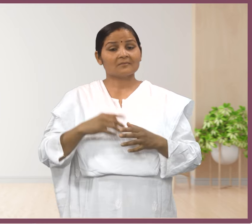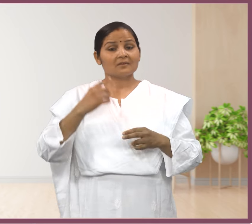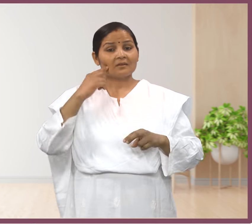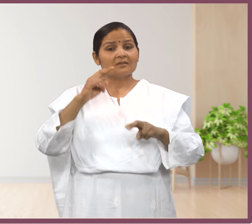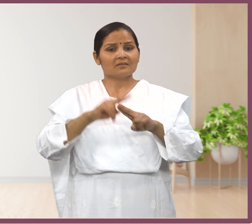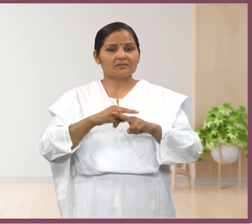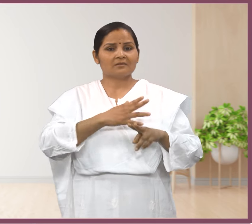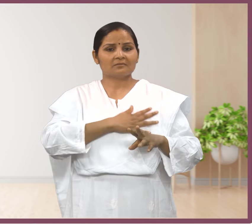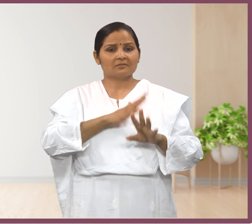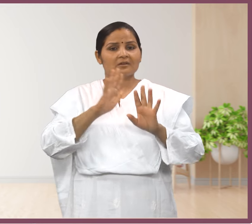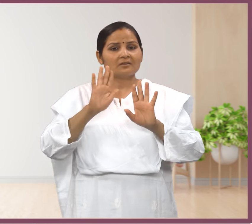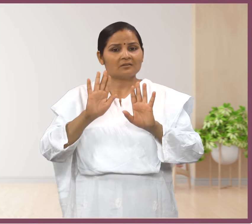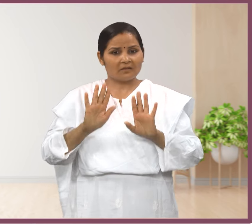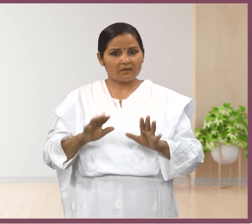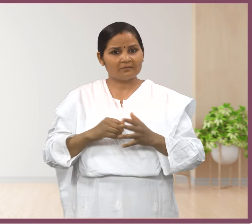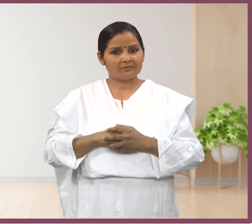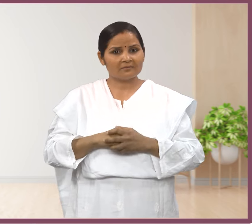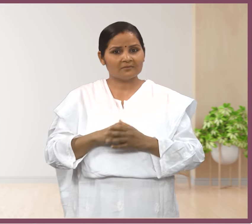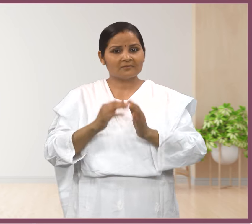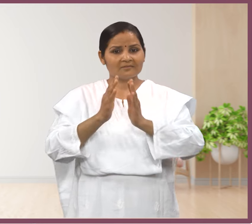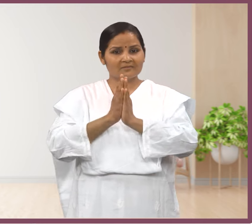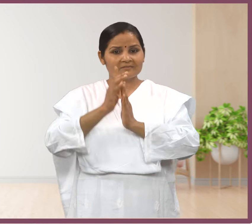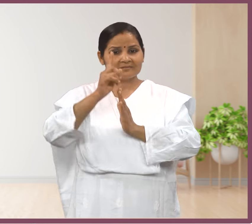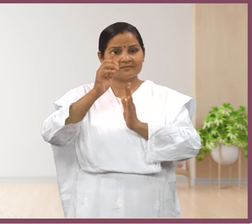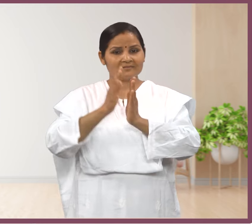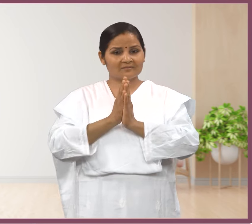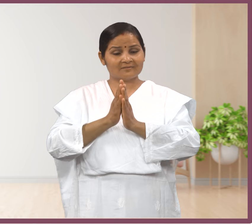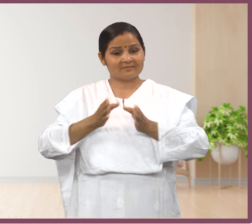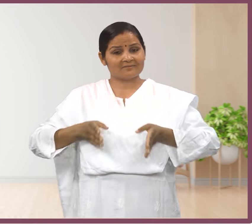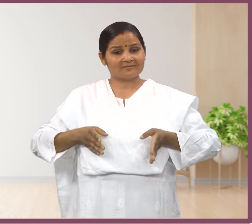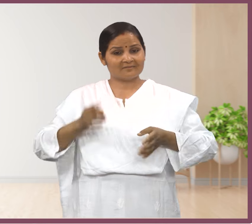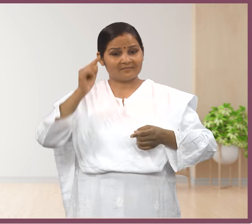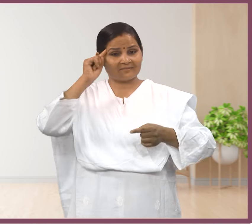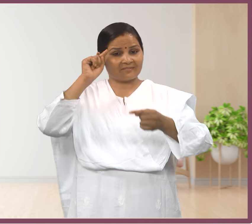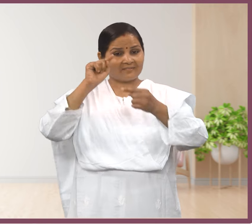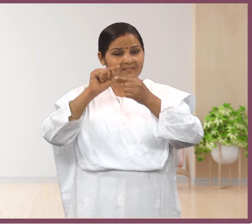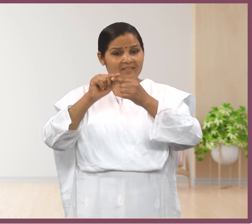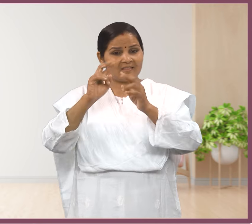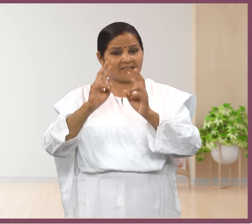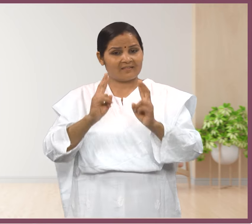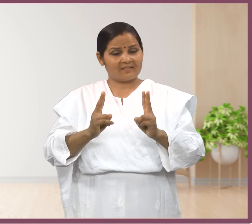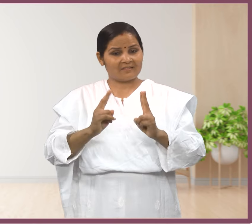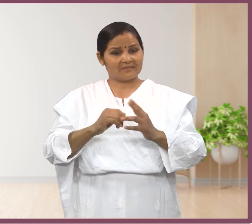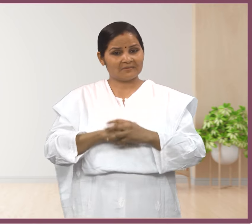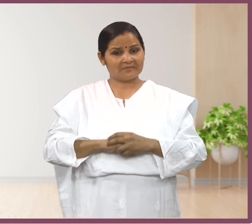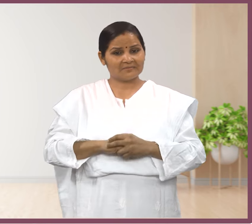ఒకవేళ విశ్వాసం ఉంటే ఈశ్వరుడు చూపిన మార్గంపై తప్పకుండా అనుసరించే వాళ్ళము.